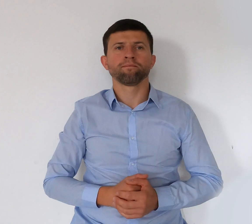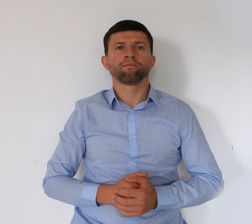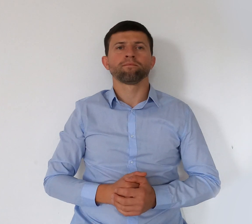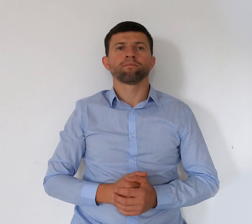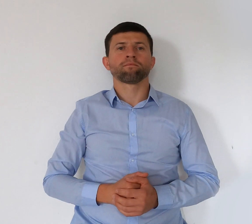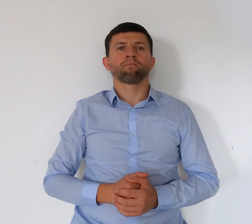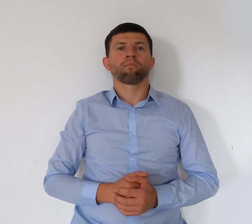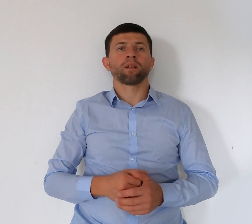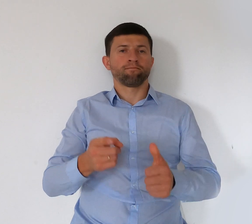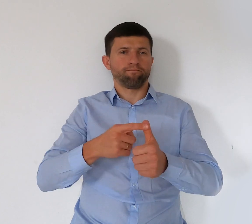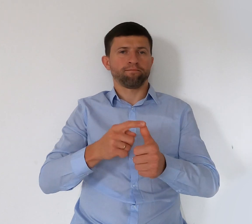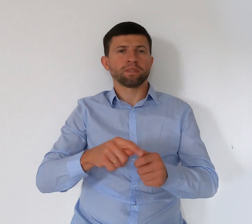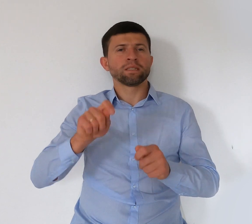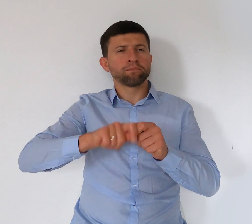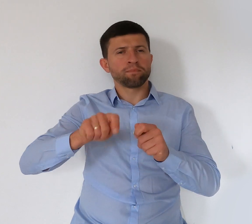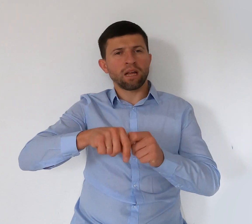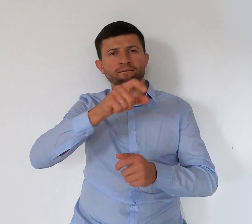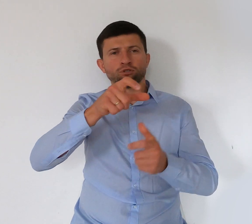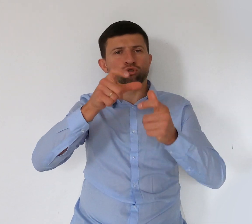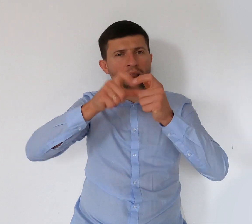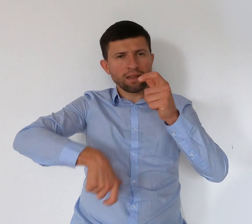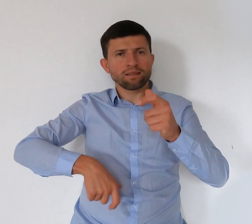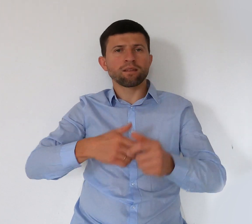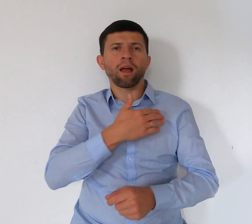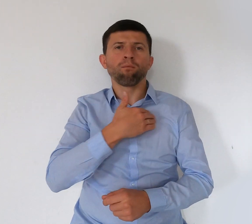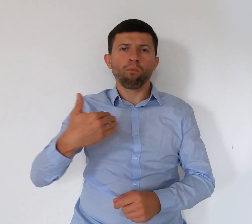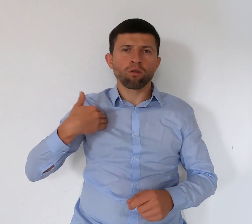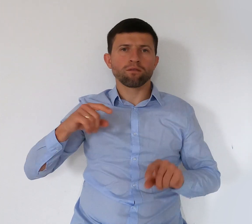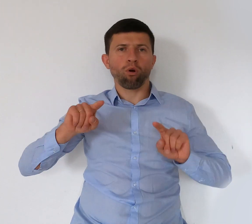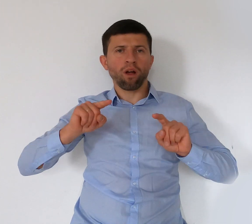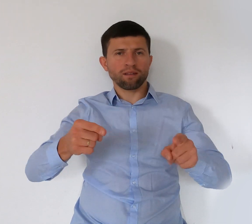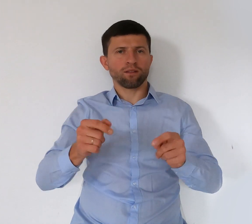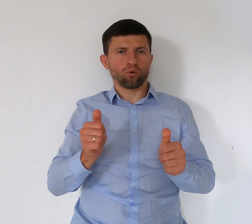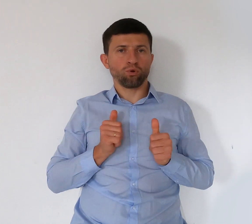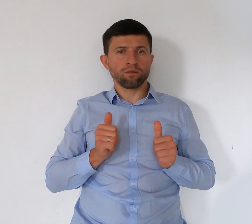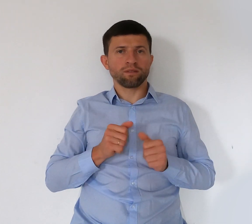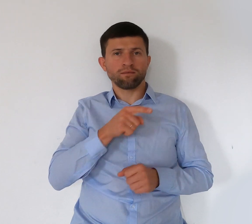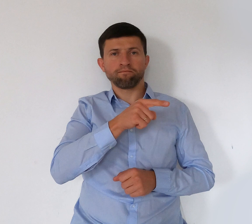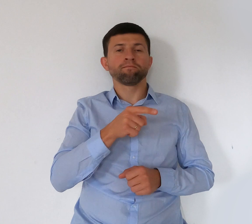1. Sprawdź na liście Polskiej Organizacji Turystycznej,